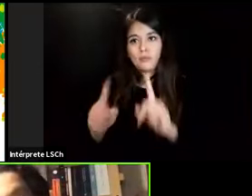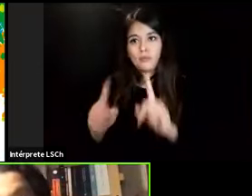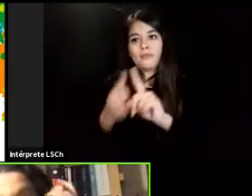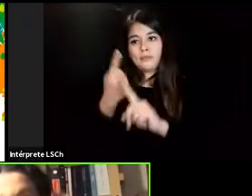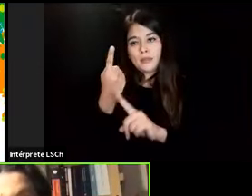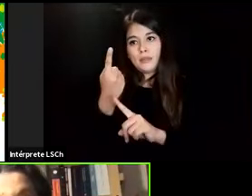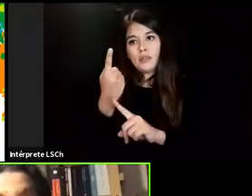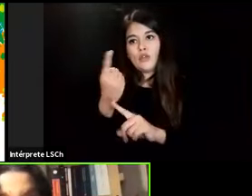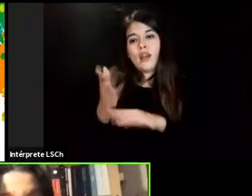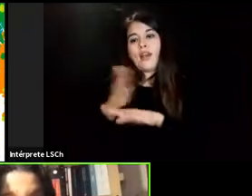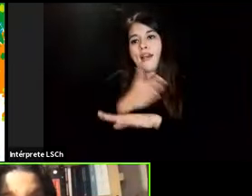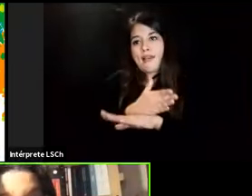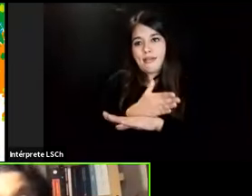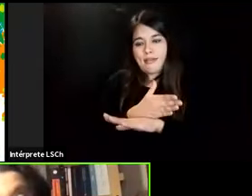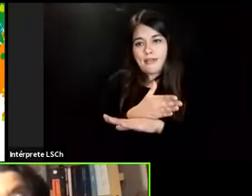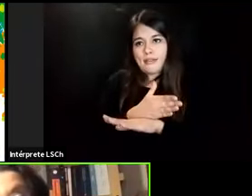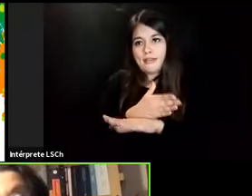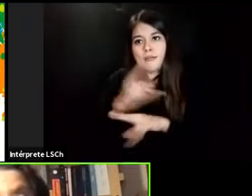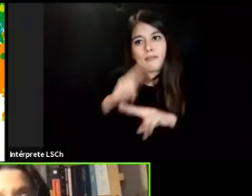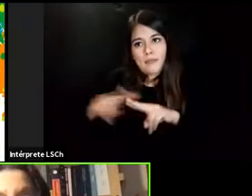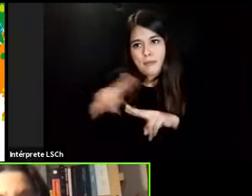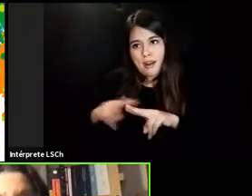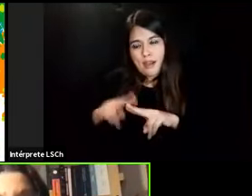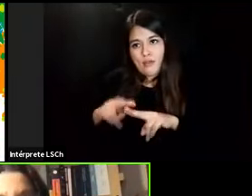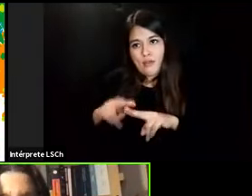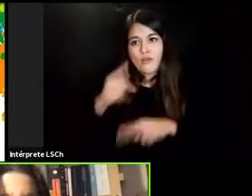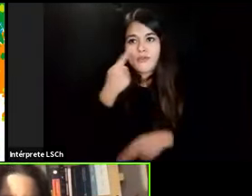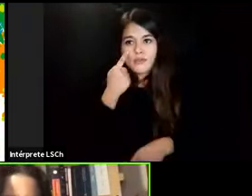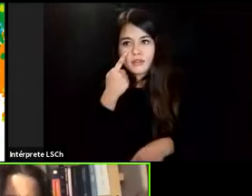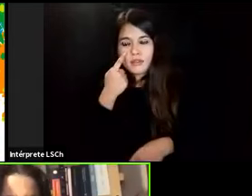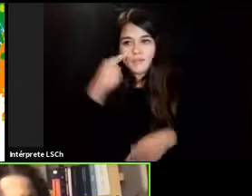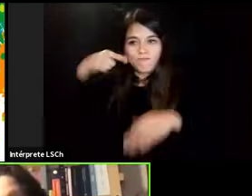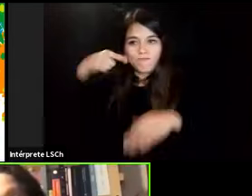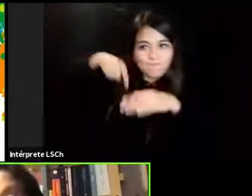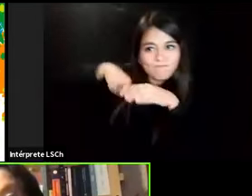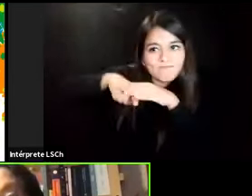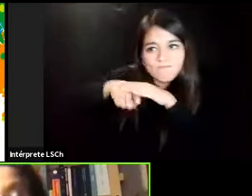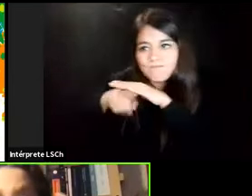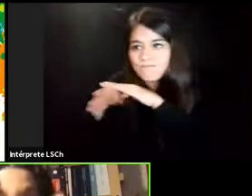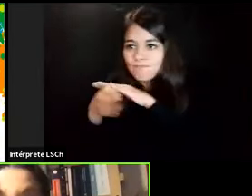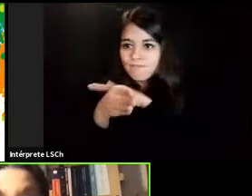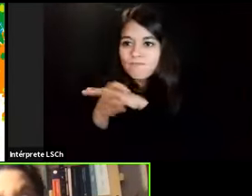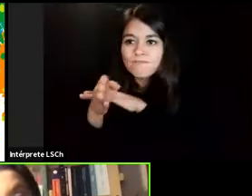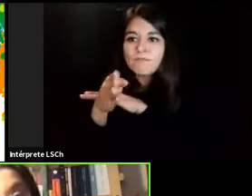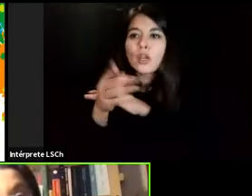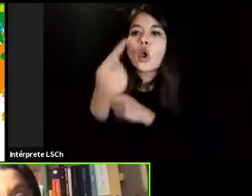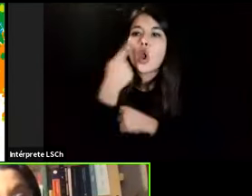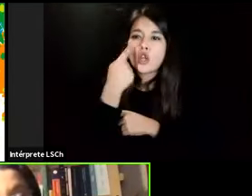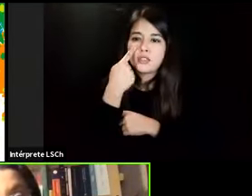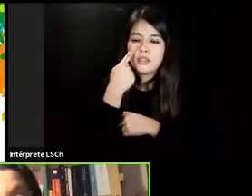mundo en el que se pueden ir metiendo y acercando porque creo que hay muchas